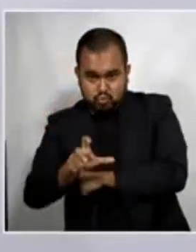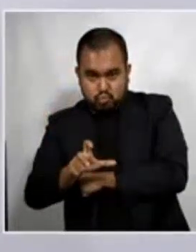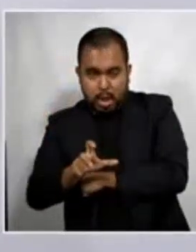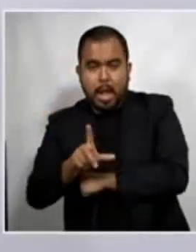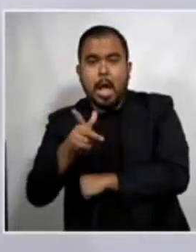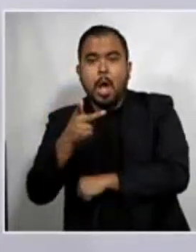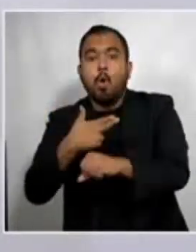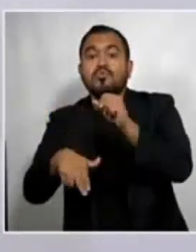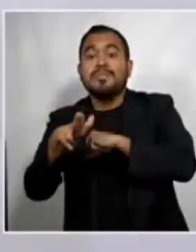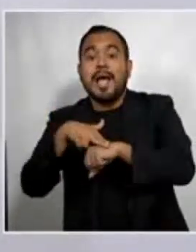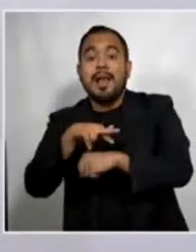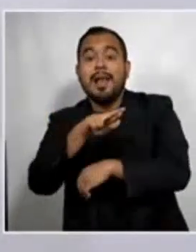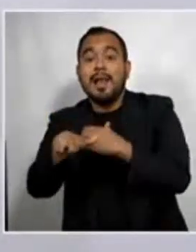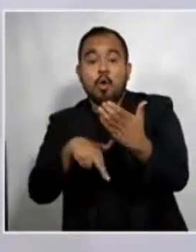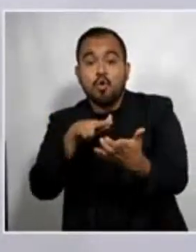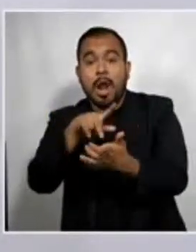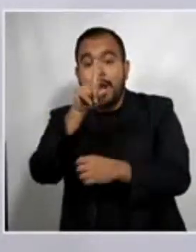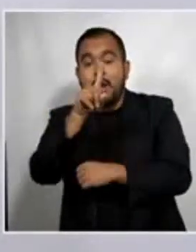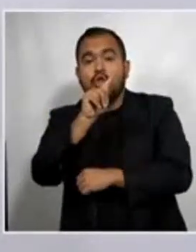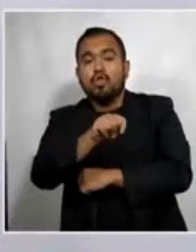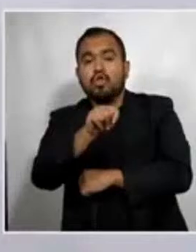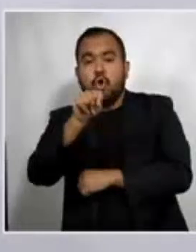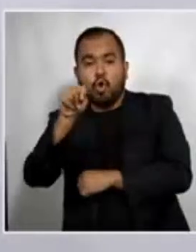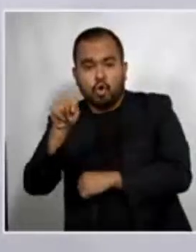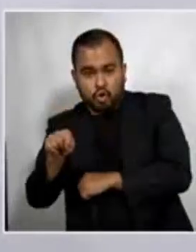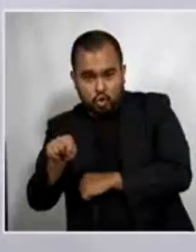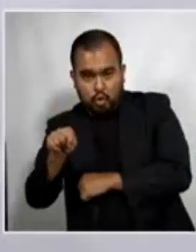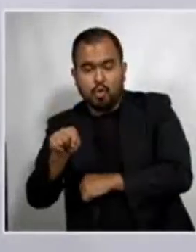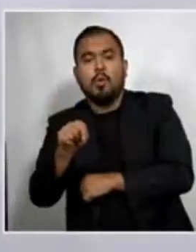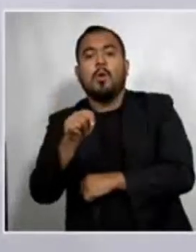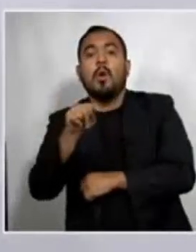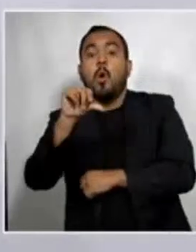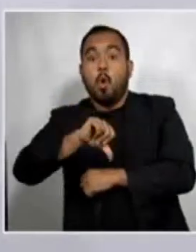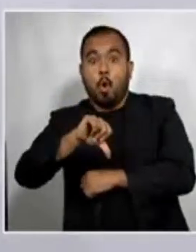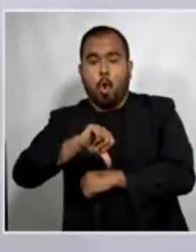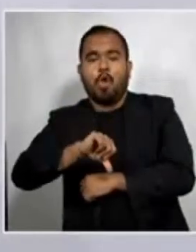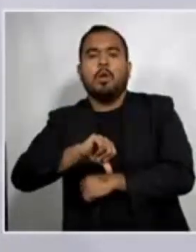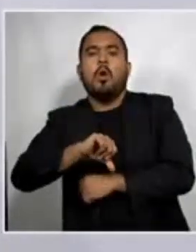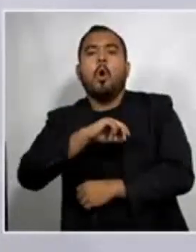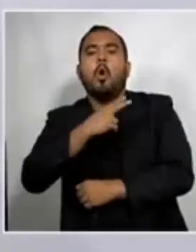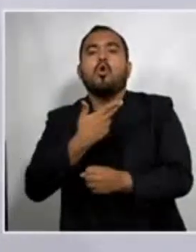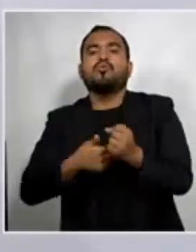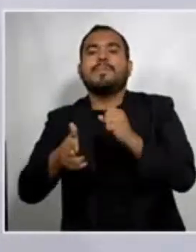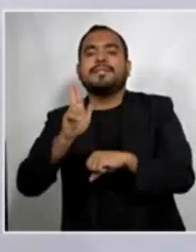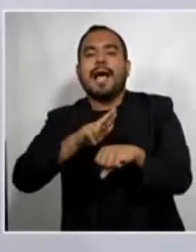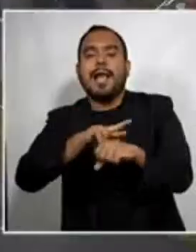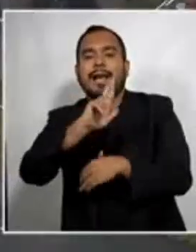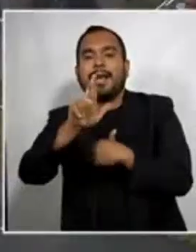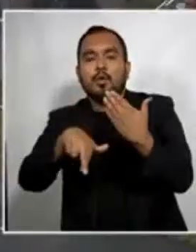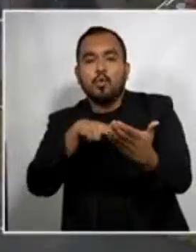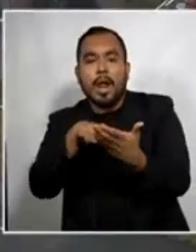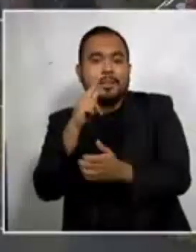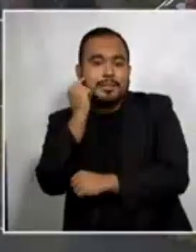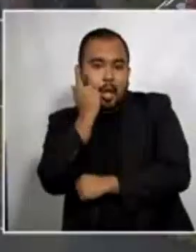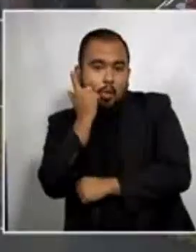Regional de Torreón, hoy el Hospital Regional de Tlajomulco, este mes el Hospital Regional de